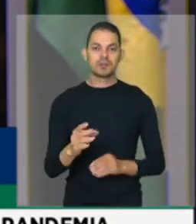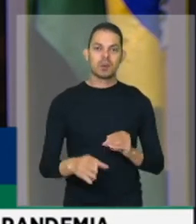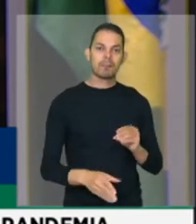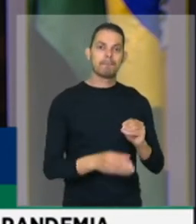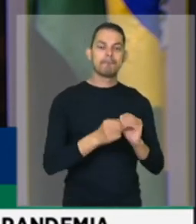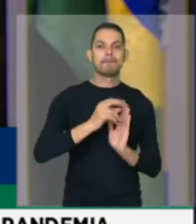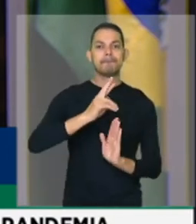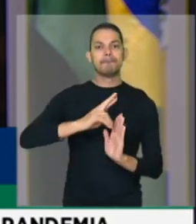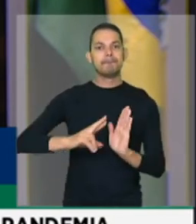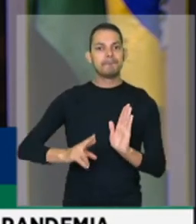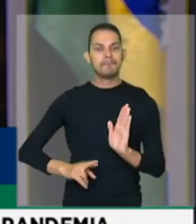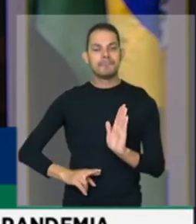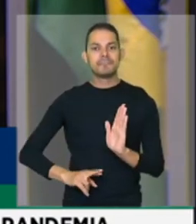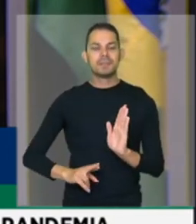REDAÇÃO PELAS SEGUINTES... RAZÕES. AO DESMEMBRAR O CAPUT